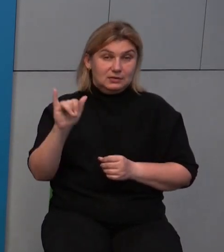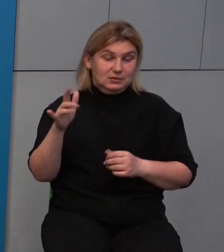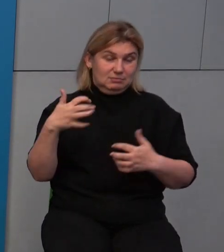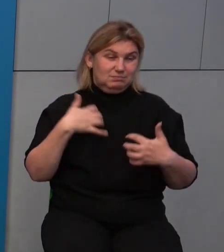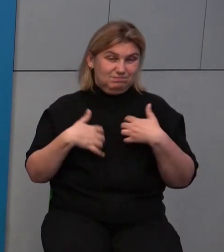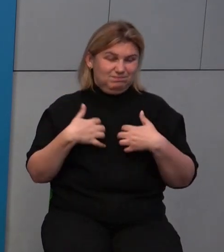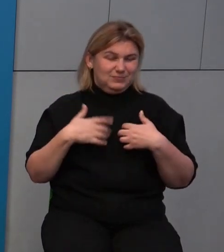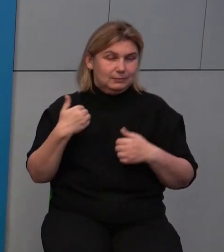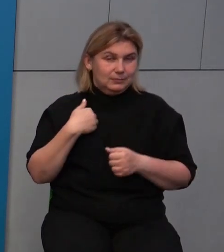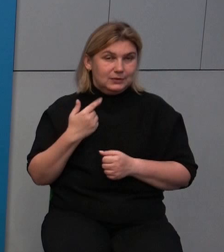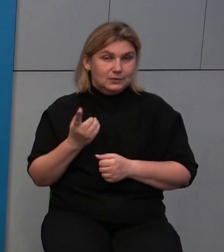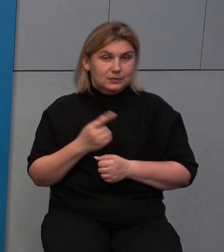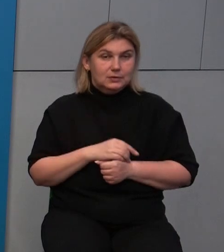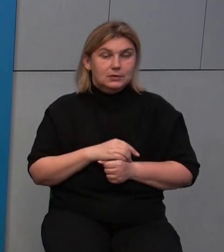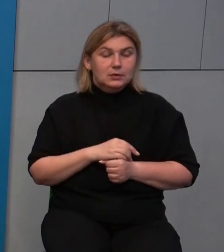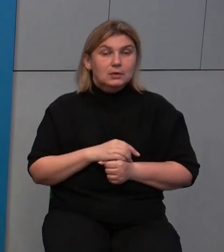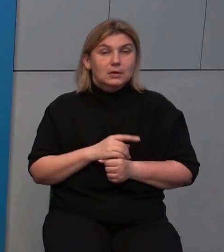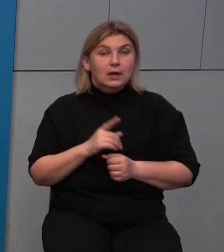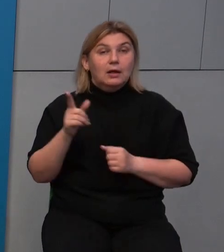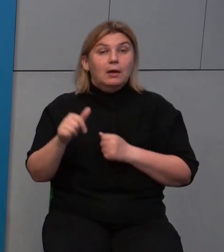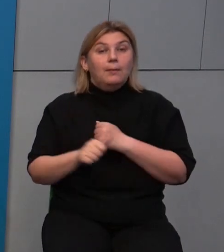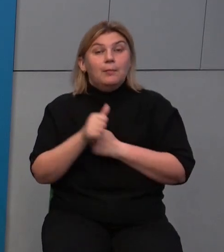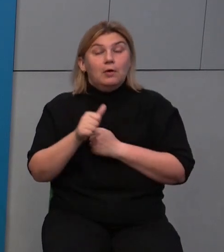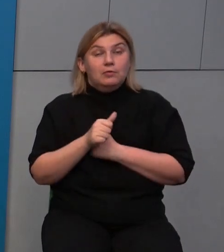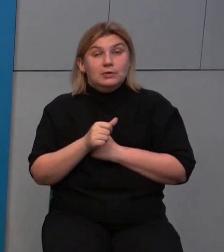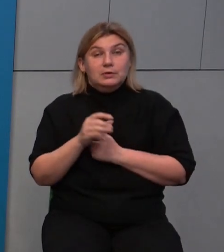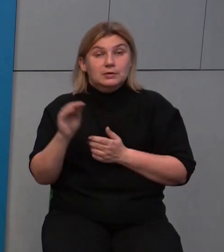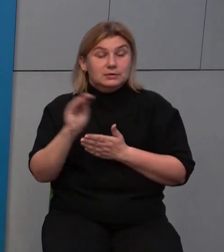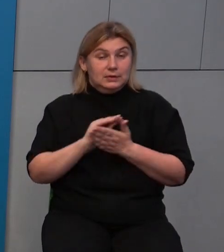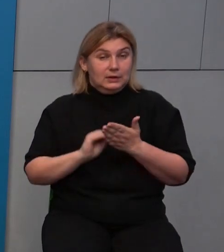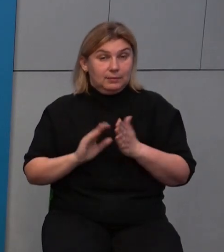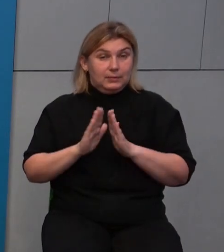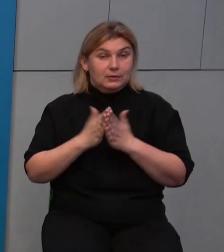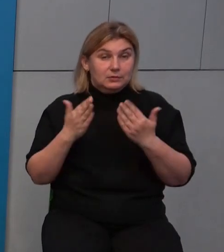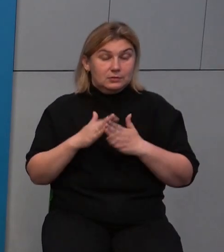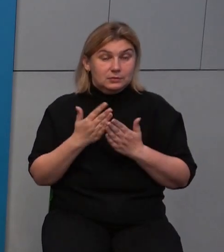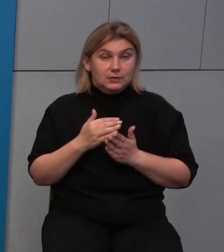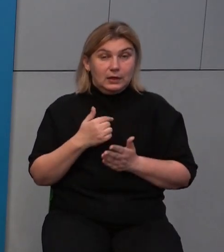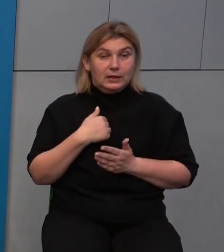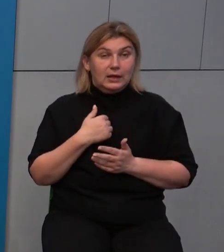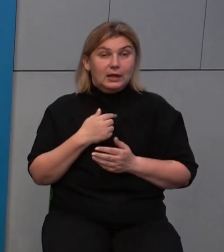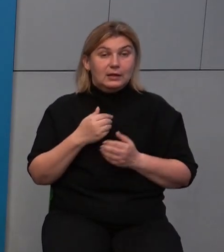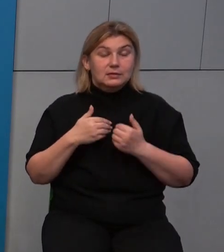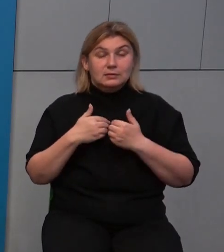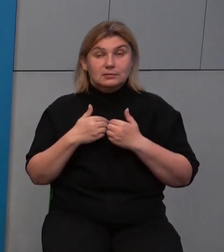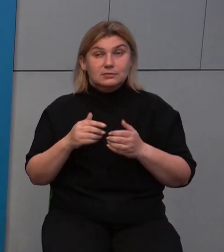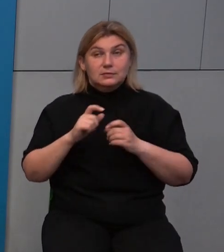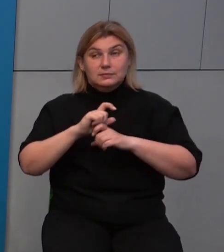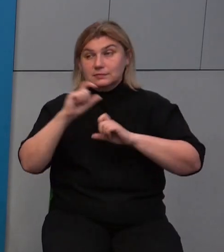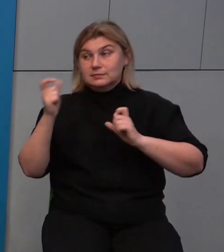Ale to jest oczywiście wielki przyczynek do jeszcze nienapisanej książki, bo ja nie uruchamiam tutaj całego